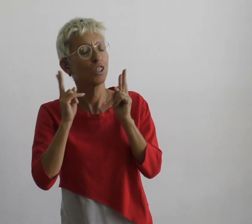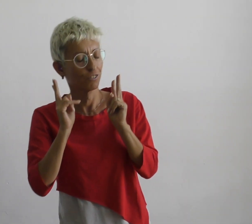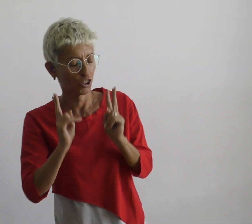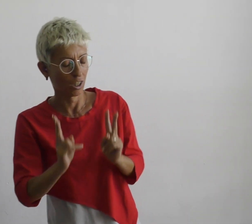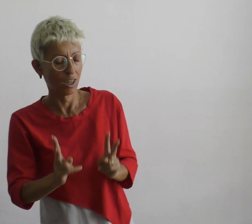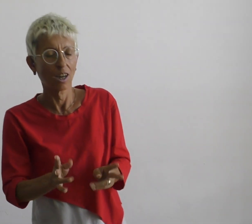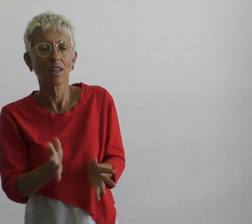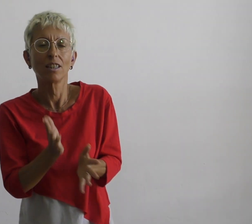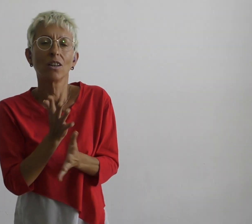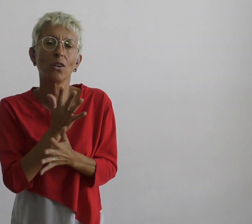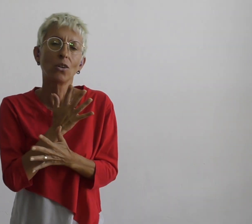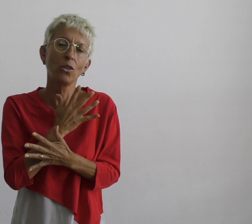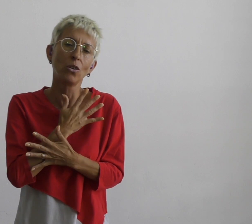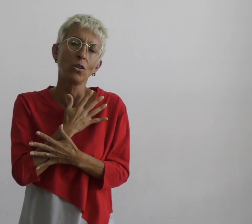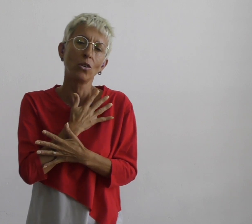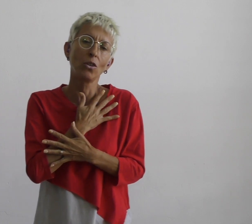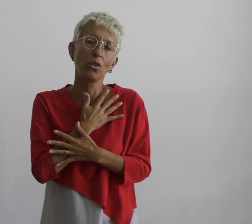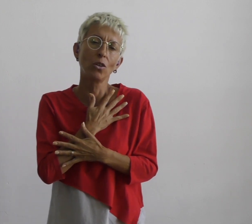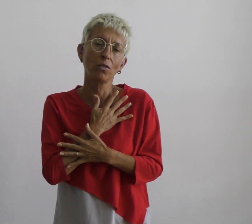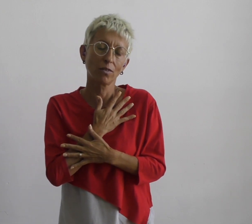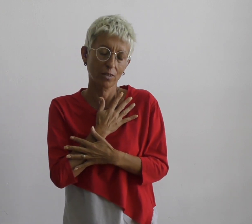שאפשר לאהוב